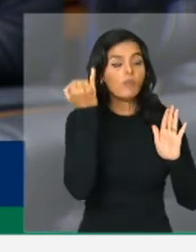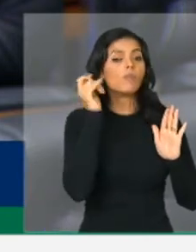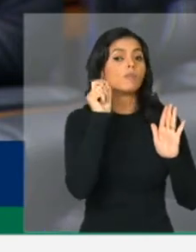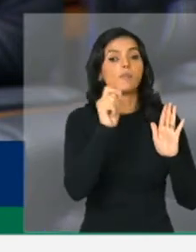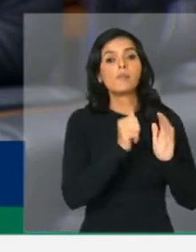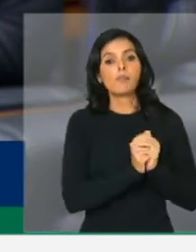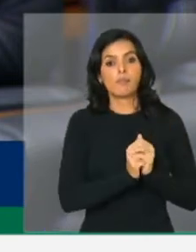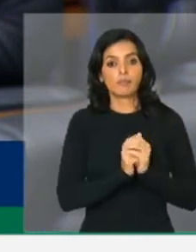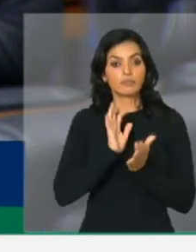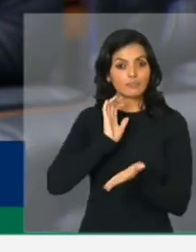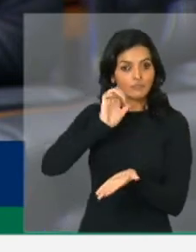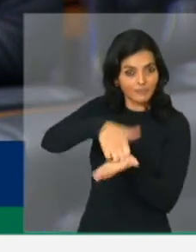COM OS FUNDOS DA AMAZÔNIA INVESTIMENTO DA AMAZÔNIA E DO